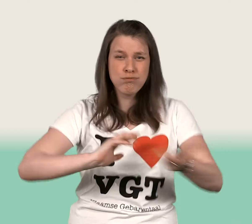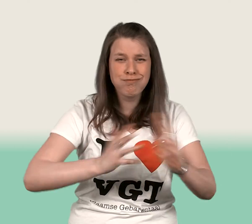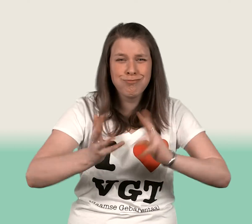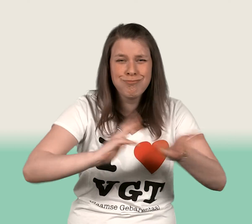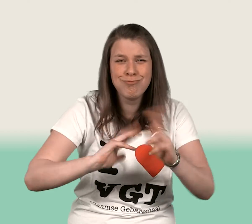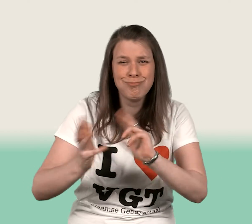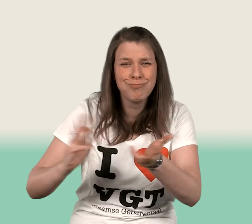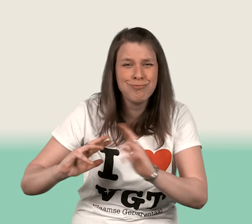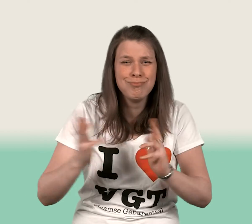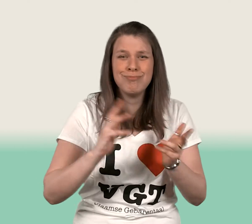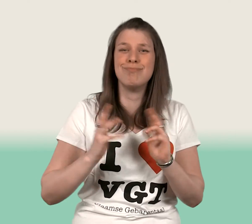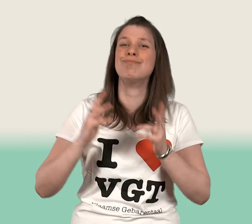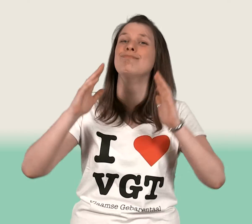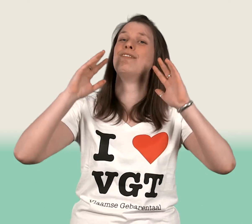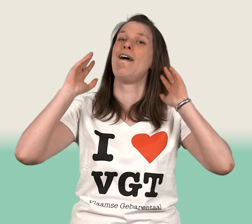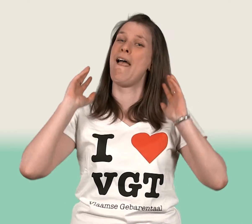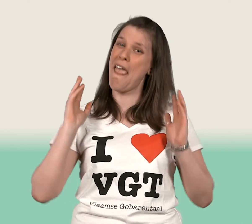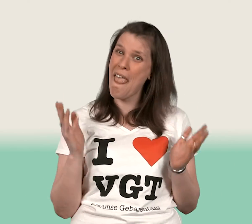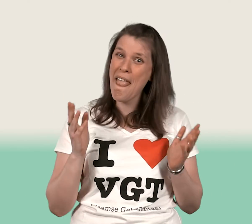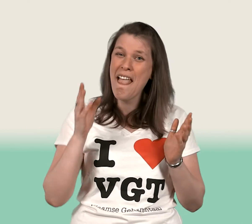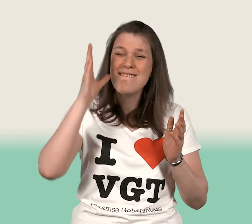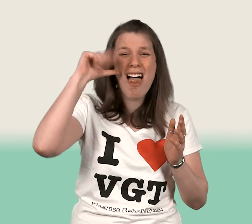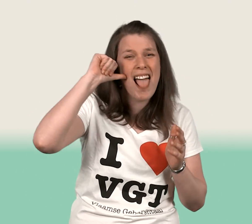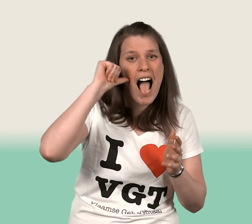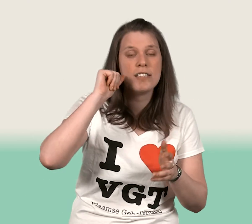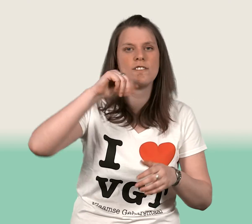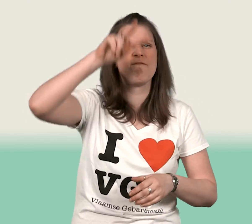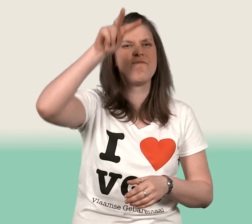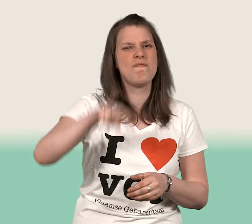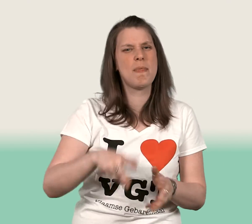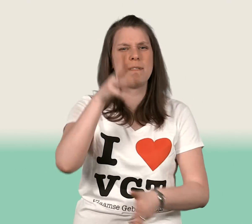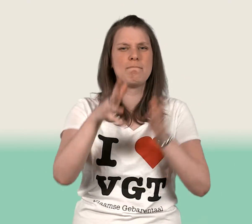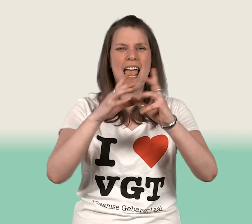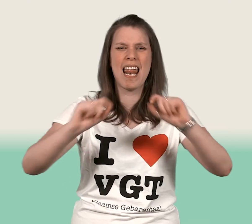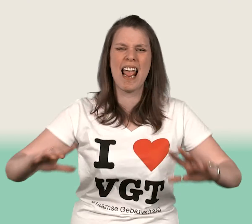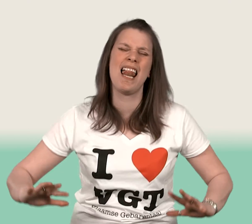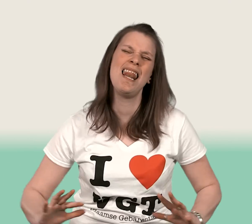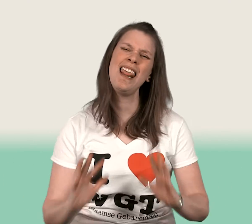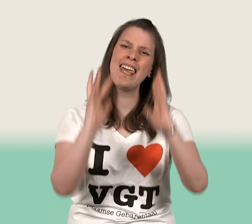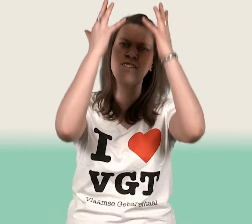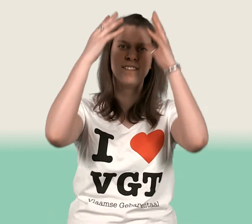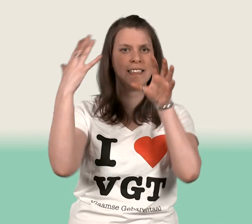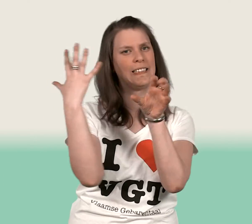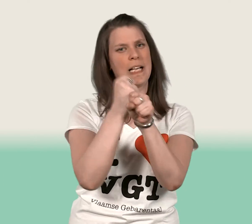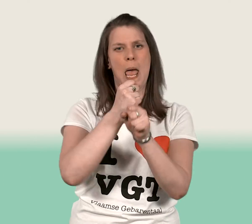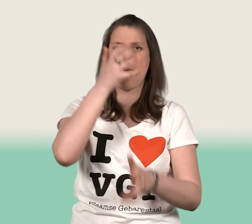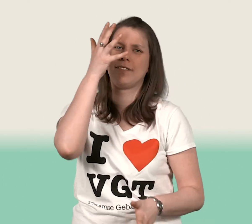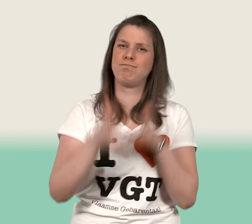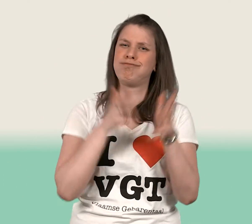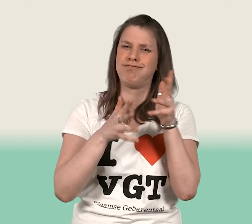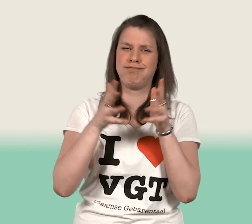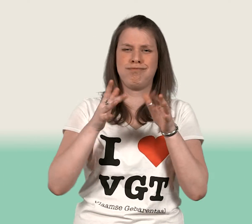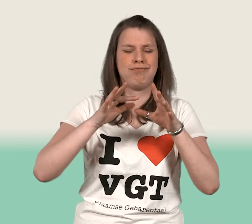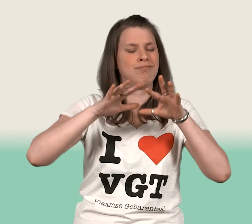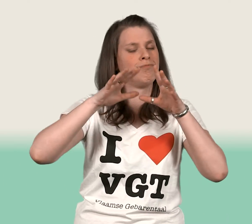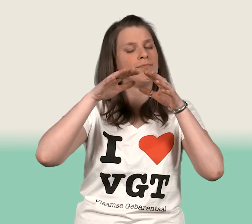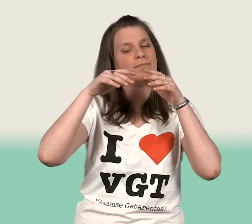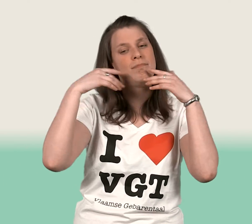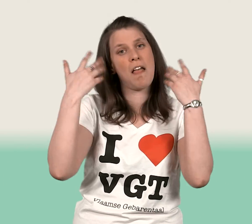Met de hele flashmob doen we nog voor de laatste keer het gebarenliedje en gebaren we samen "Vlaamse Gebarentaal LEEFT!"